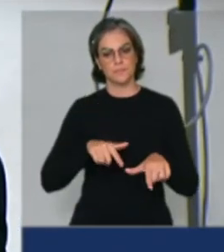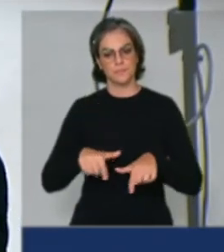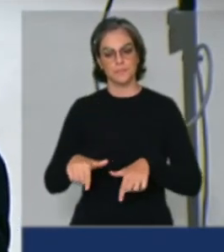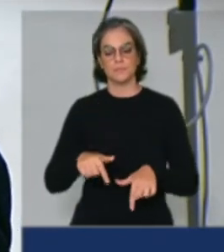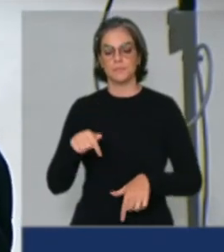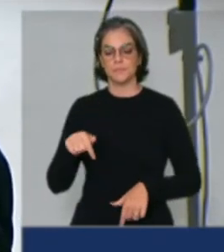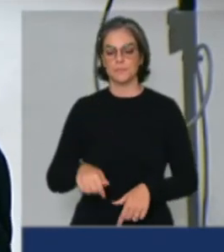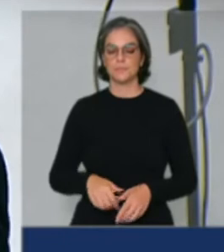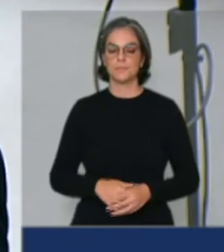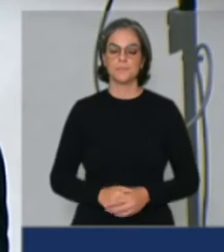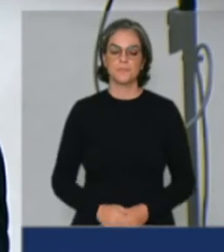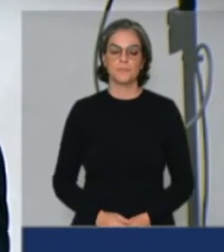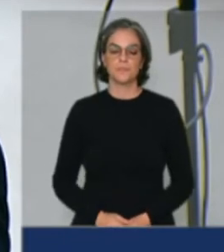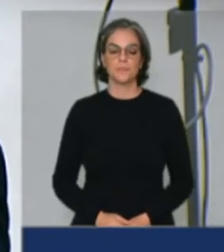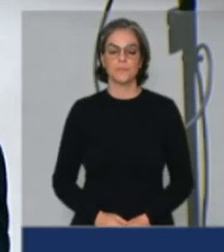OPORTUNIDADE, E... FAZER UM RELATO, PRESIDENTE, QUE...